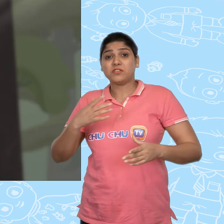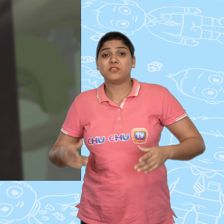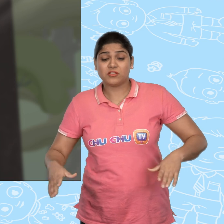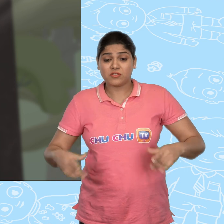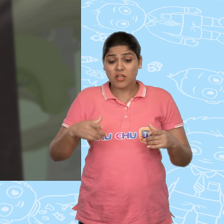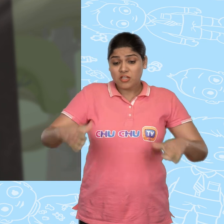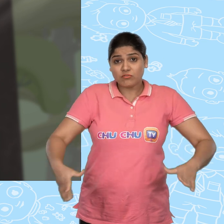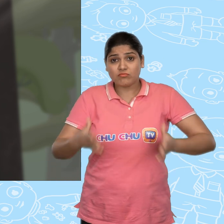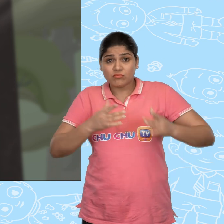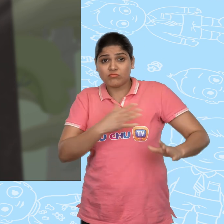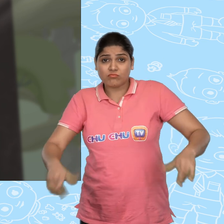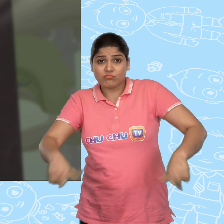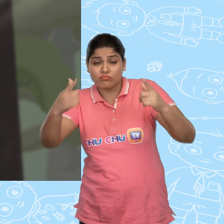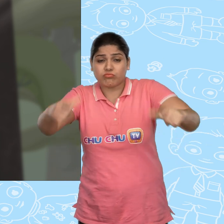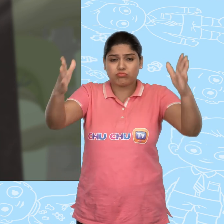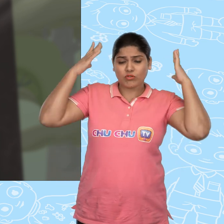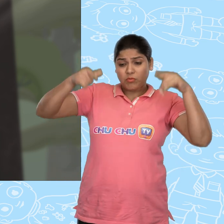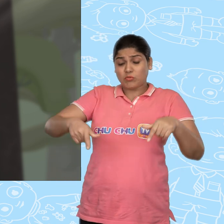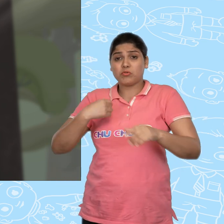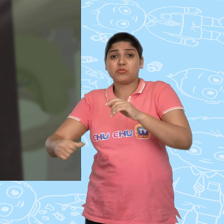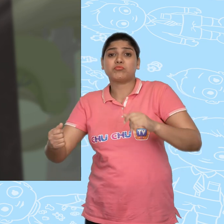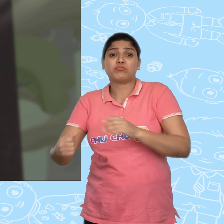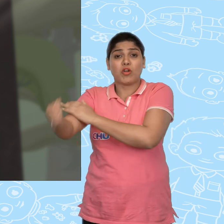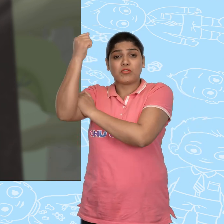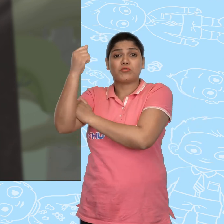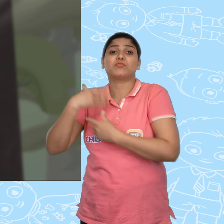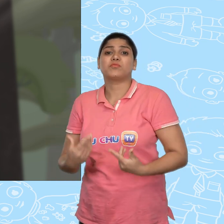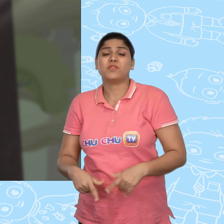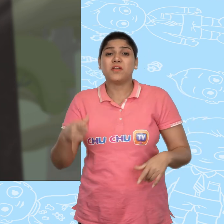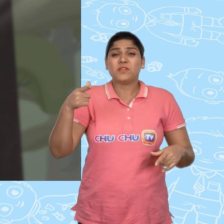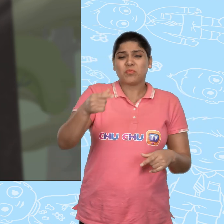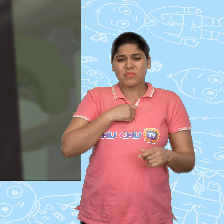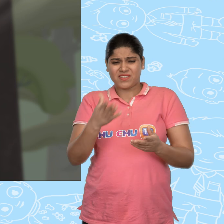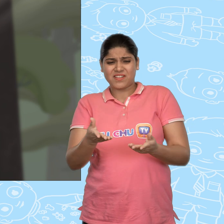मै हूँ सबसे ताकतवर जानवर इस जंगल में. तुम मेरे सामने कुछ भी नहीं.